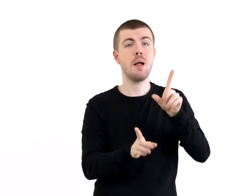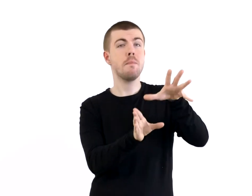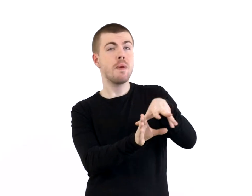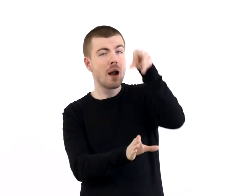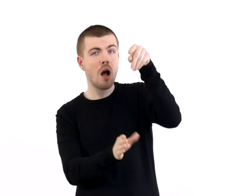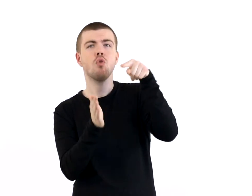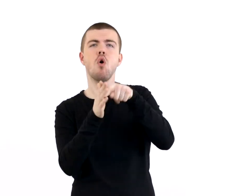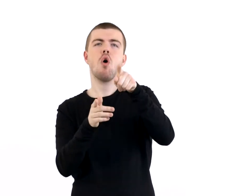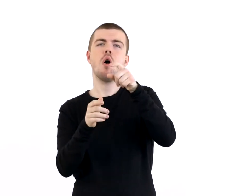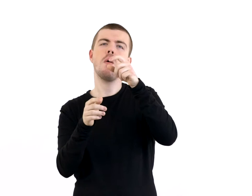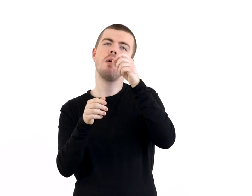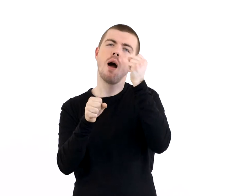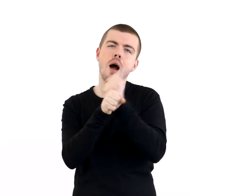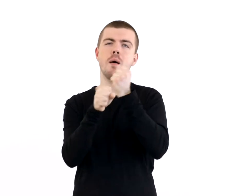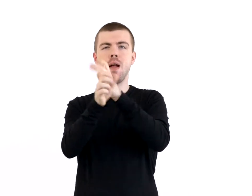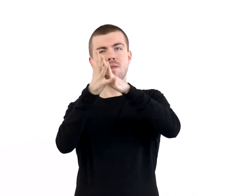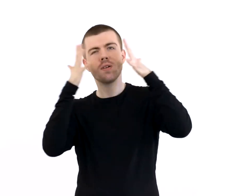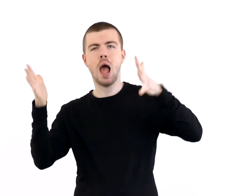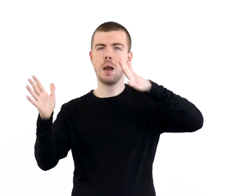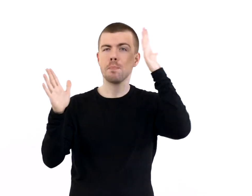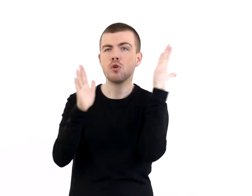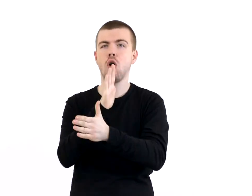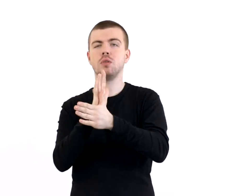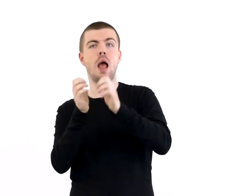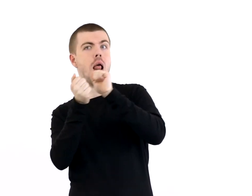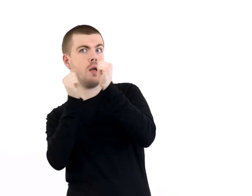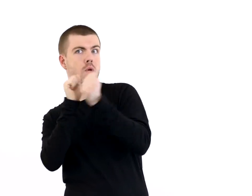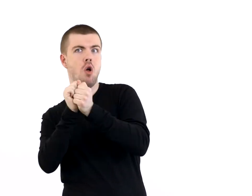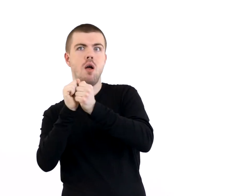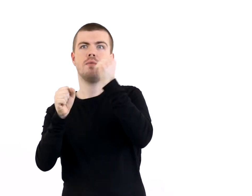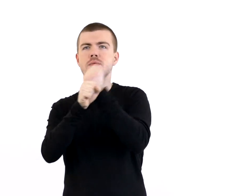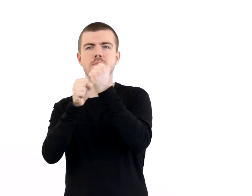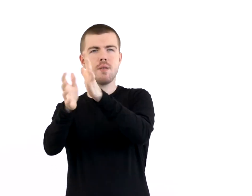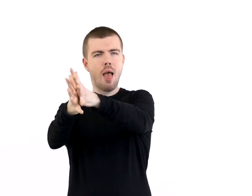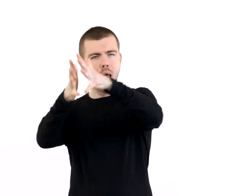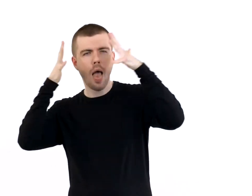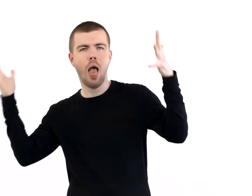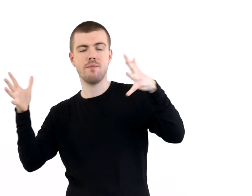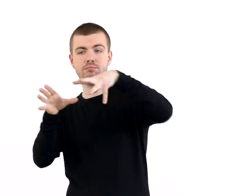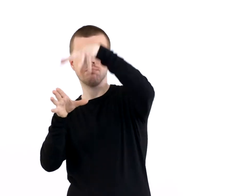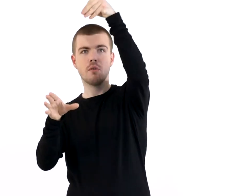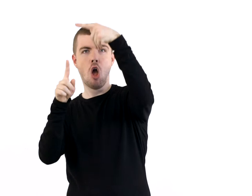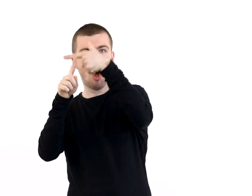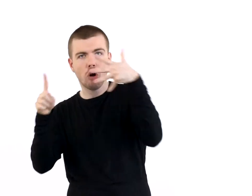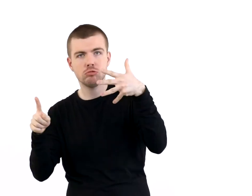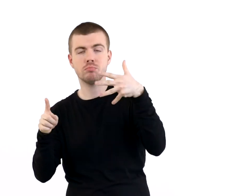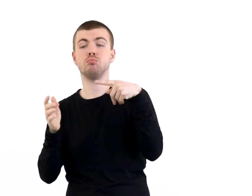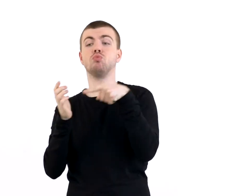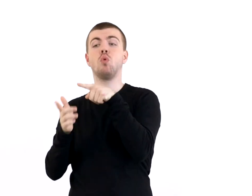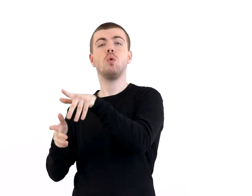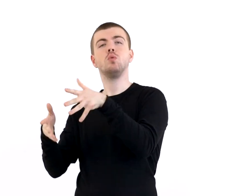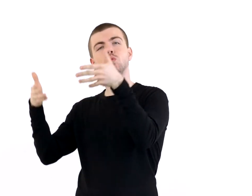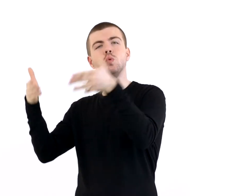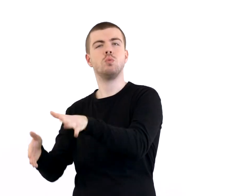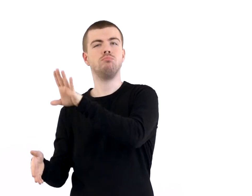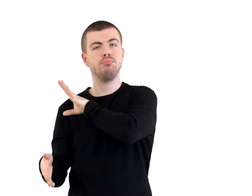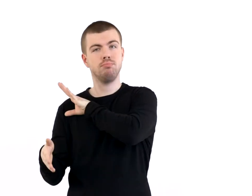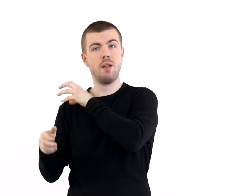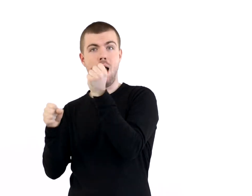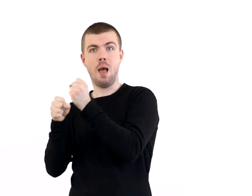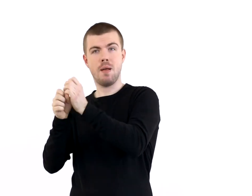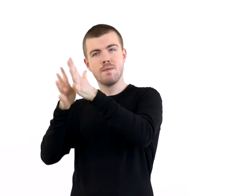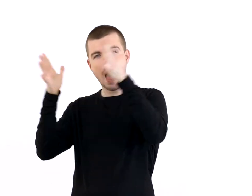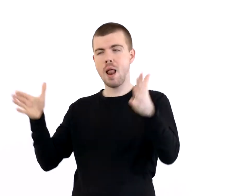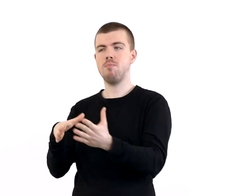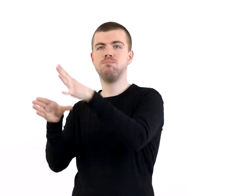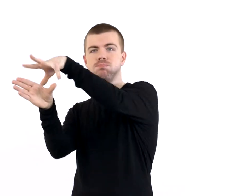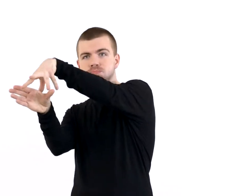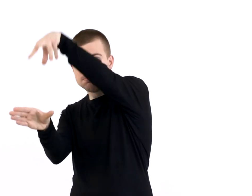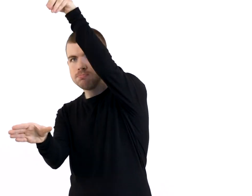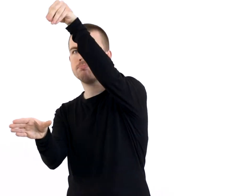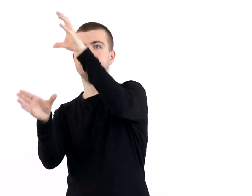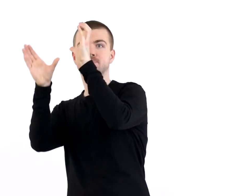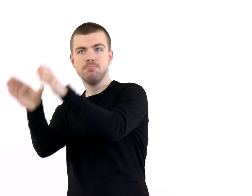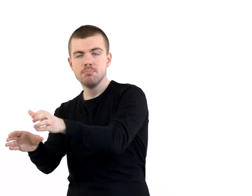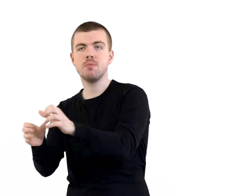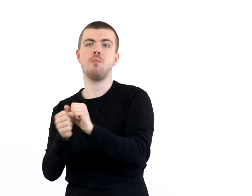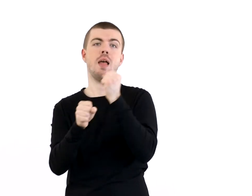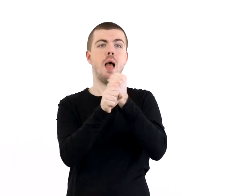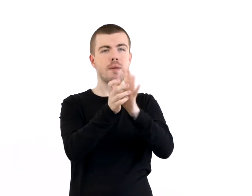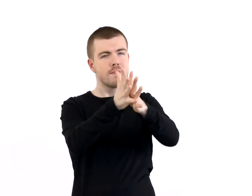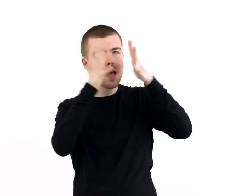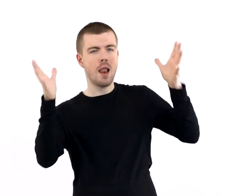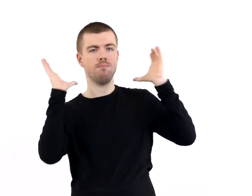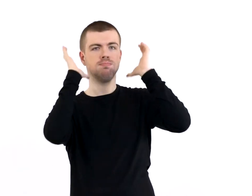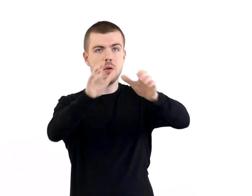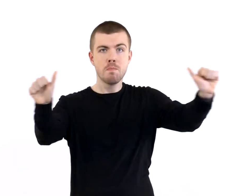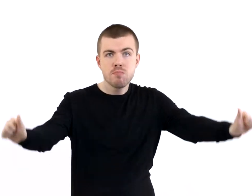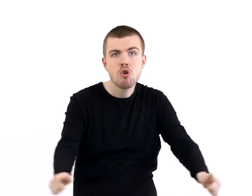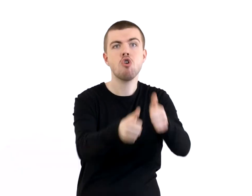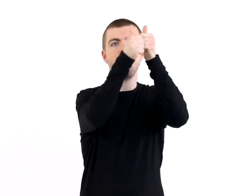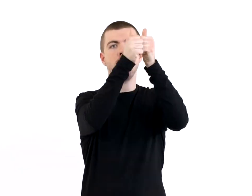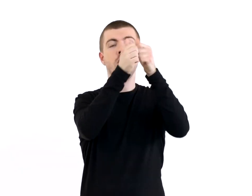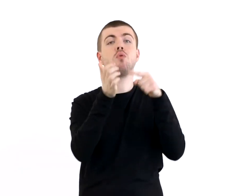Menhir to nieociosany lub częściowo obrobiony głaz (najczęściej zaostrzony od góry) ustawiony pionowo na grobie zmarłego, pełniący rolę pomnika.